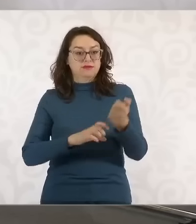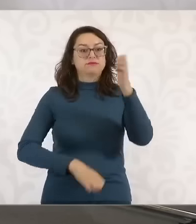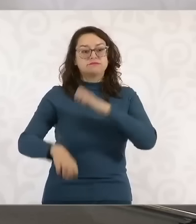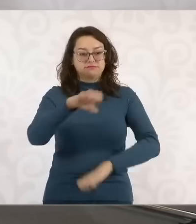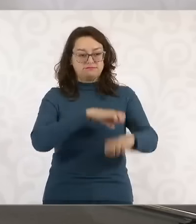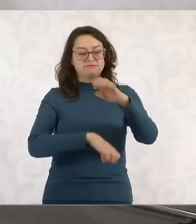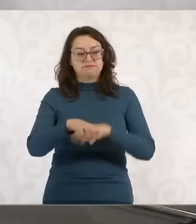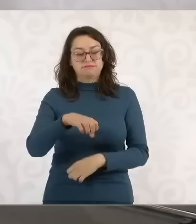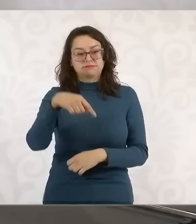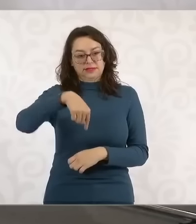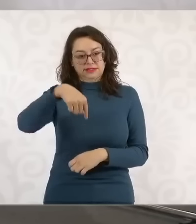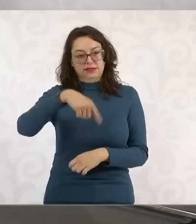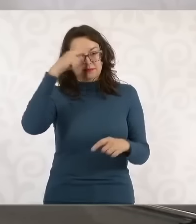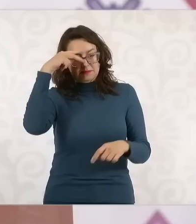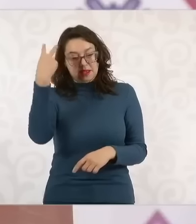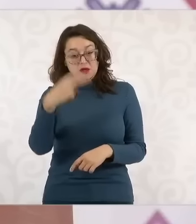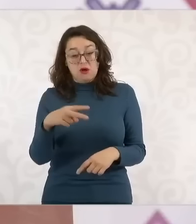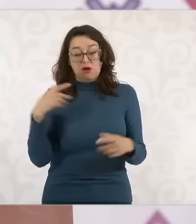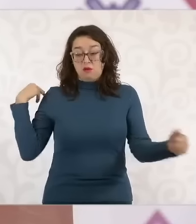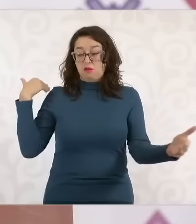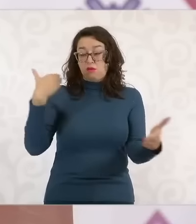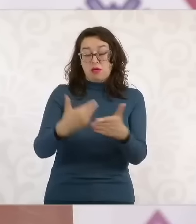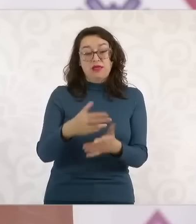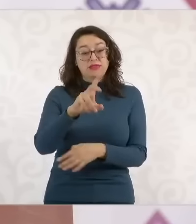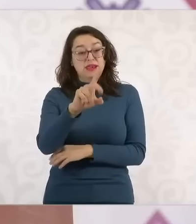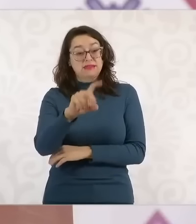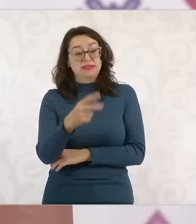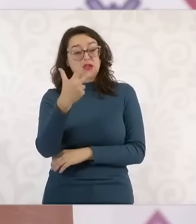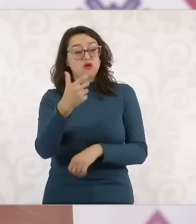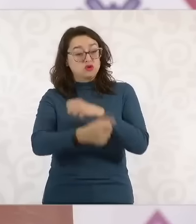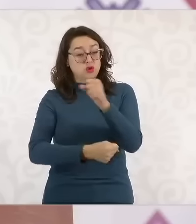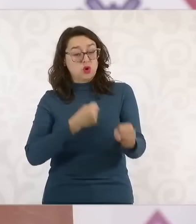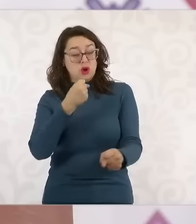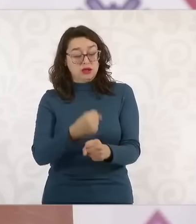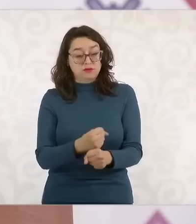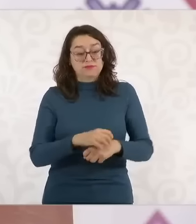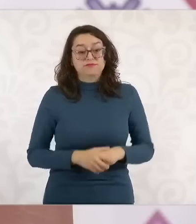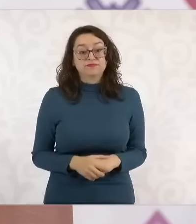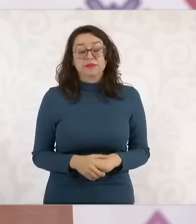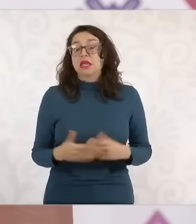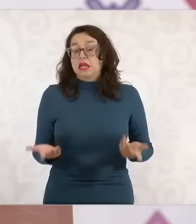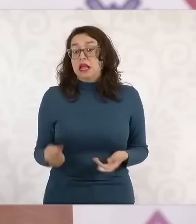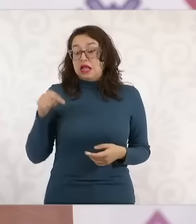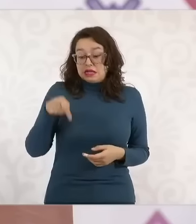38 años en el país. En los últimos 10 años, Pigris ha duplicado su producción en México,